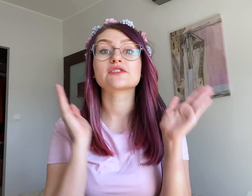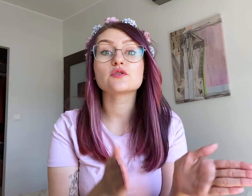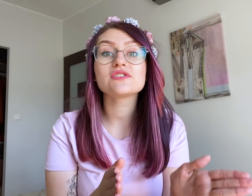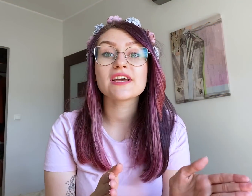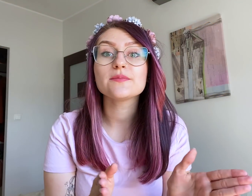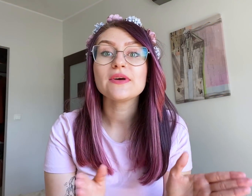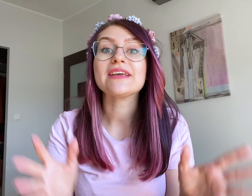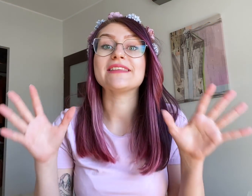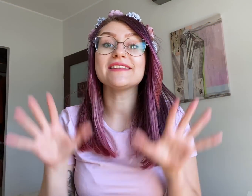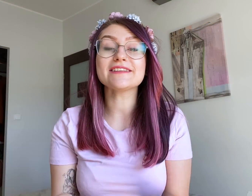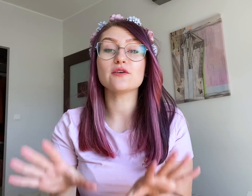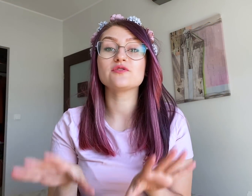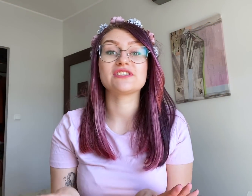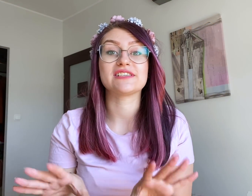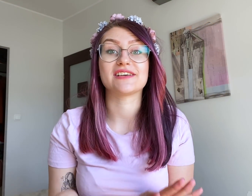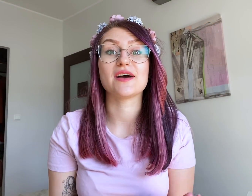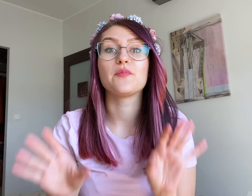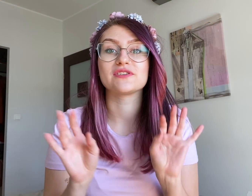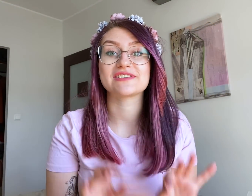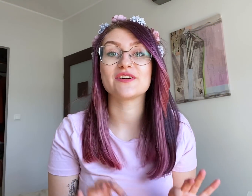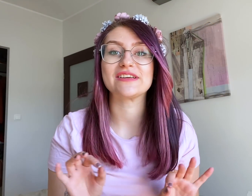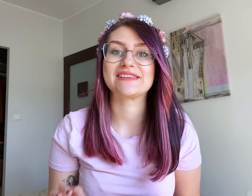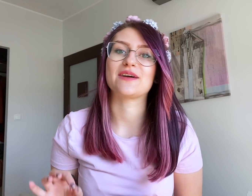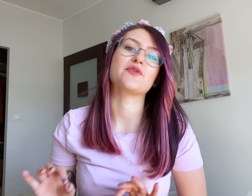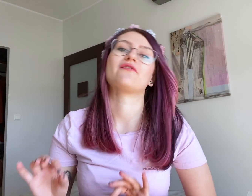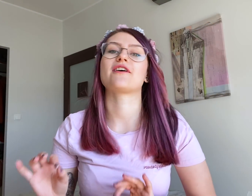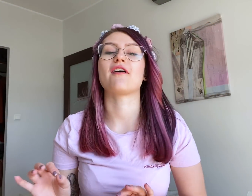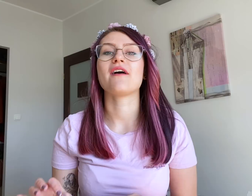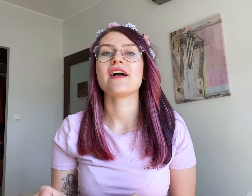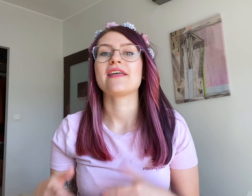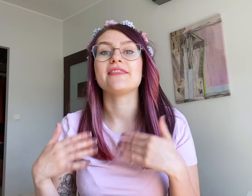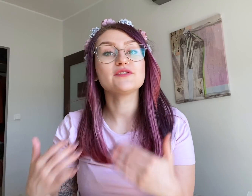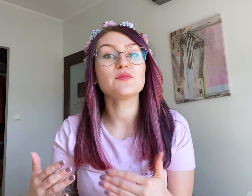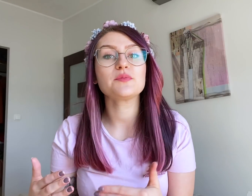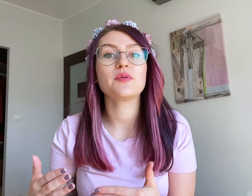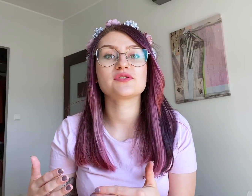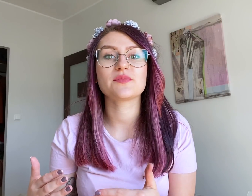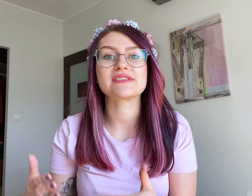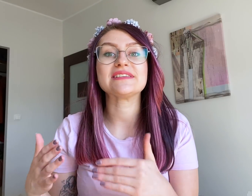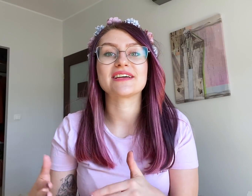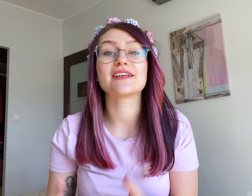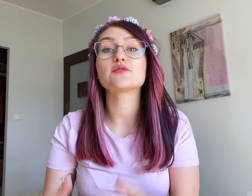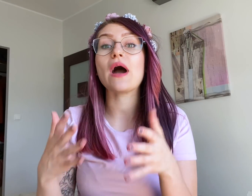W skrócie: Nie nauczycie się polskiego języka migowego na dobrym poziomie z internetu,